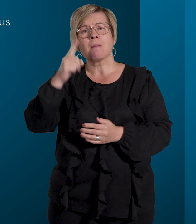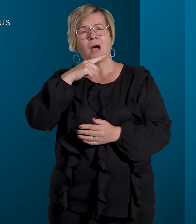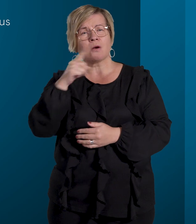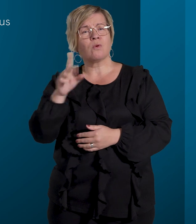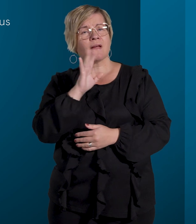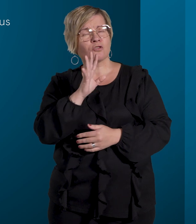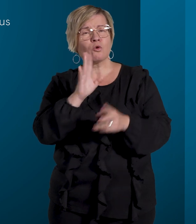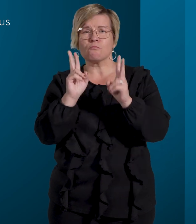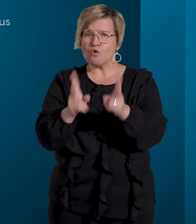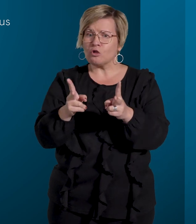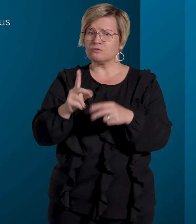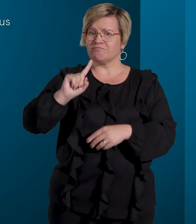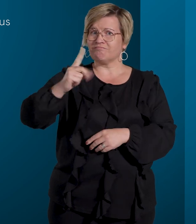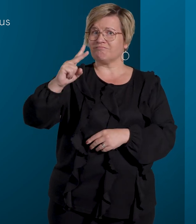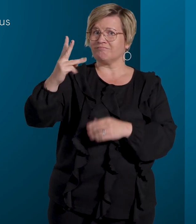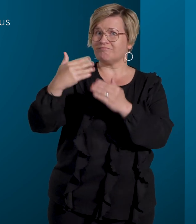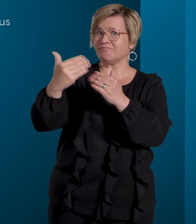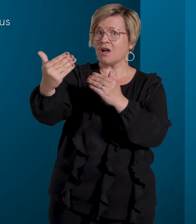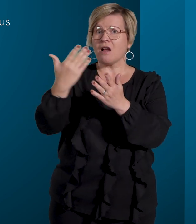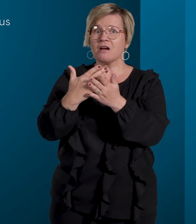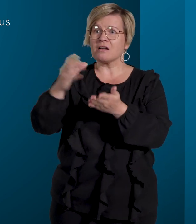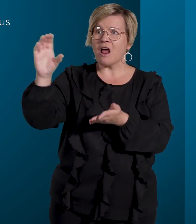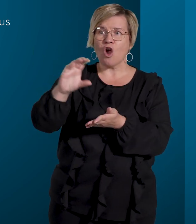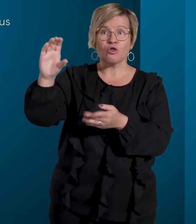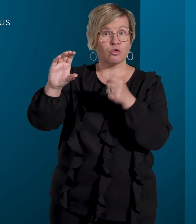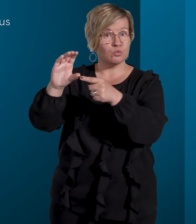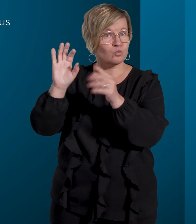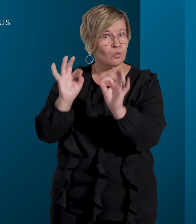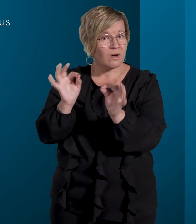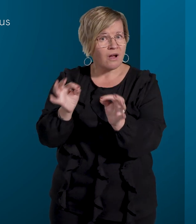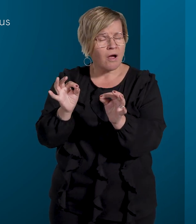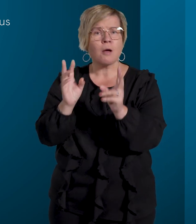Videossa käydään läpi myös liiton tulevien vuosien toiminnan rahoitusta -